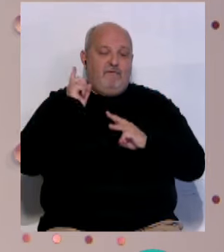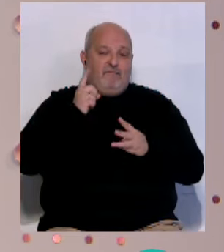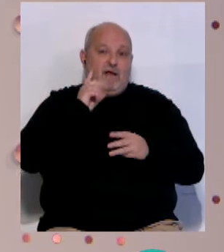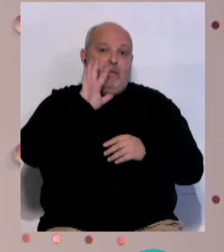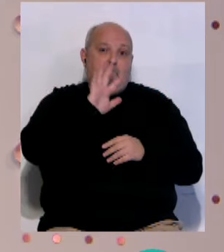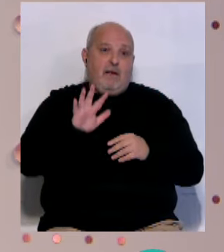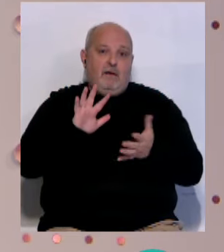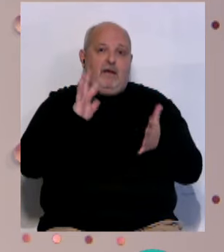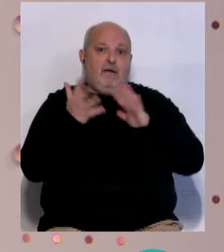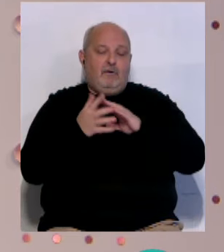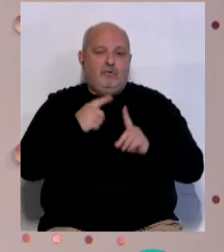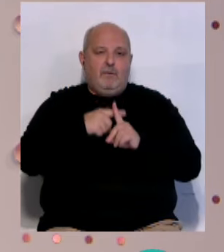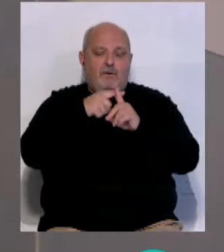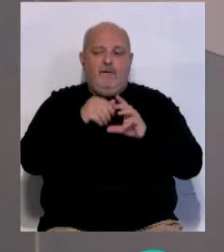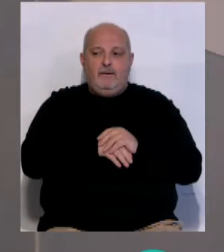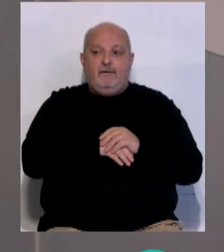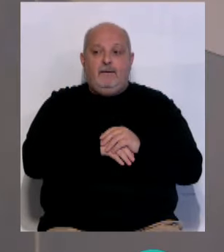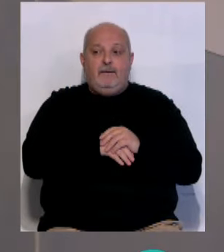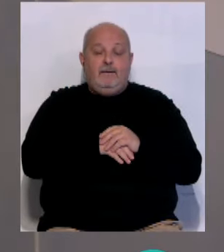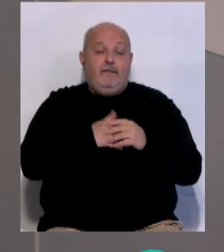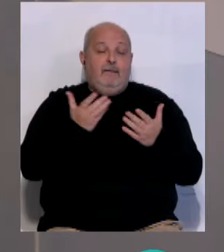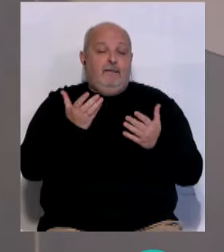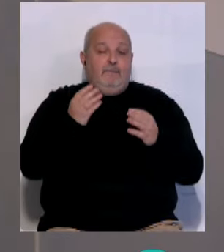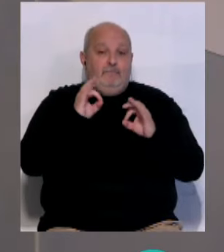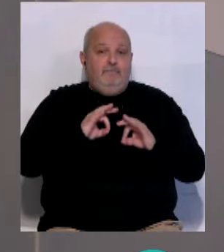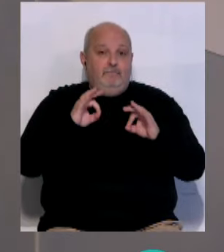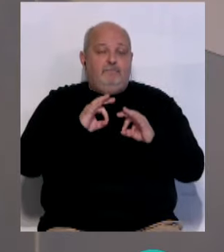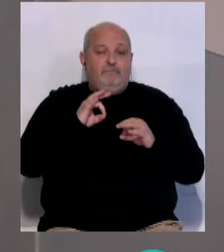y sobre todo sumando puntos desgraciadamente no estamos disfrutando ya del torneo del cao